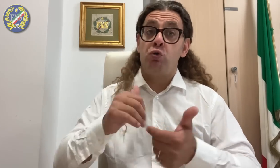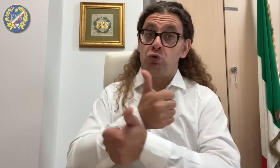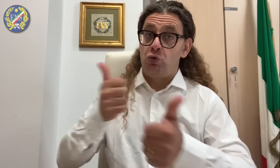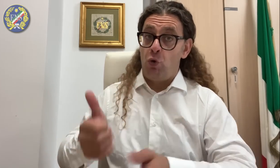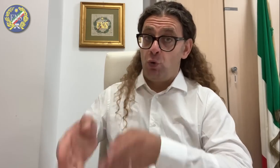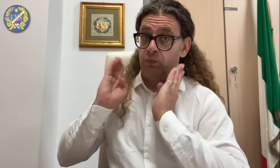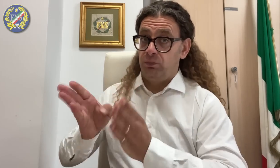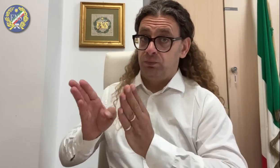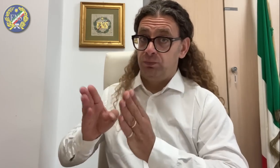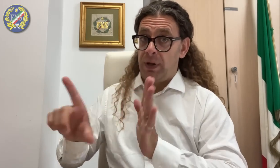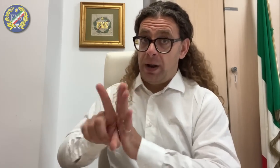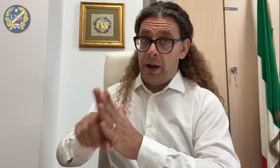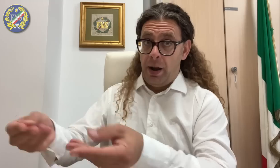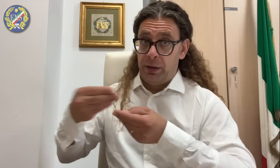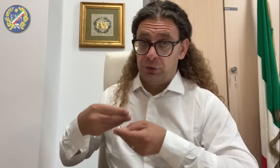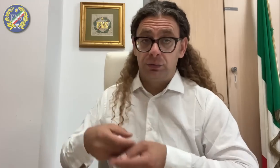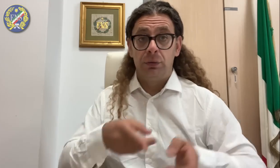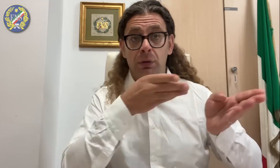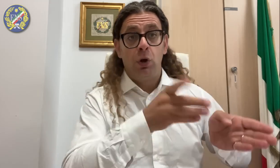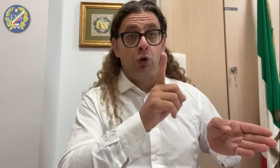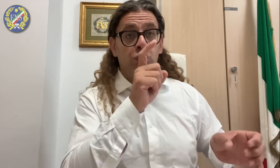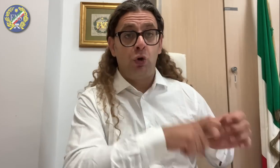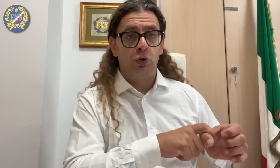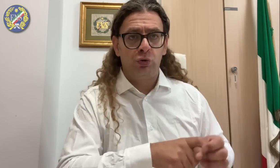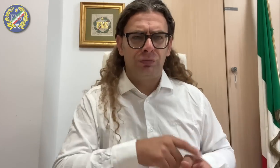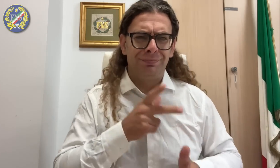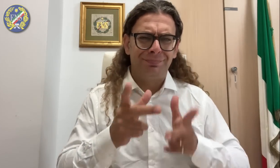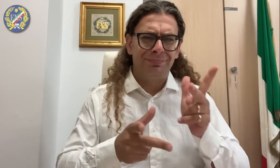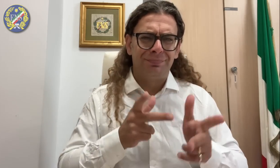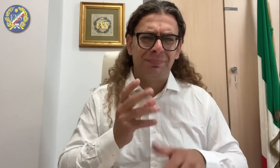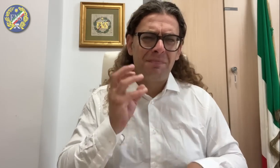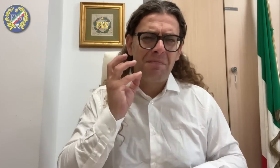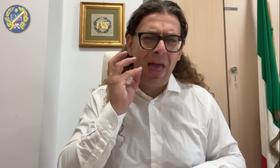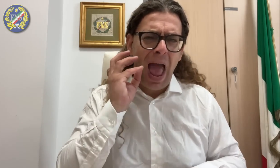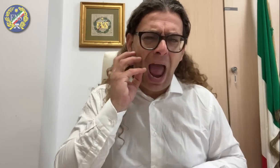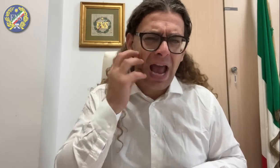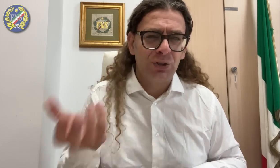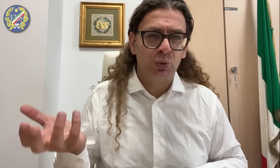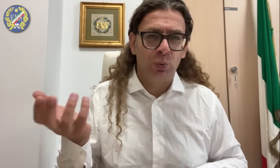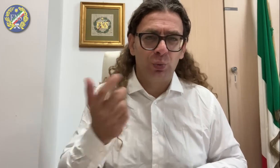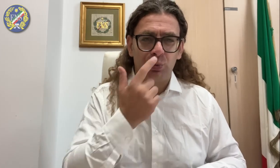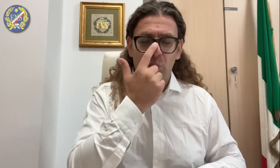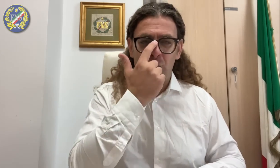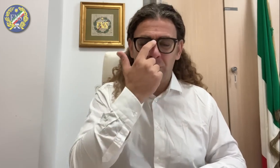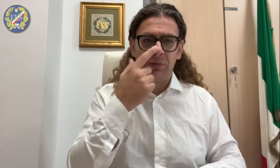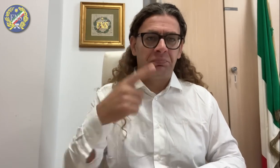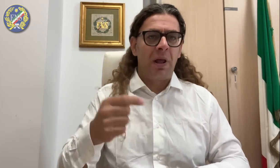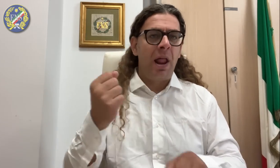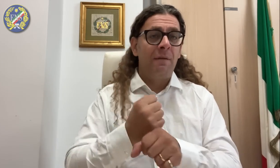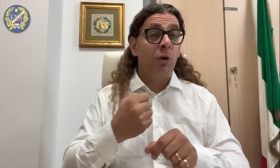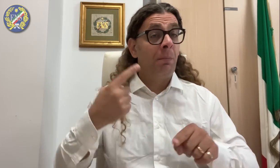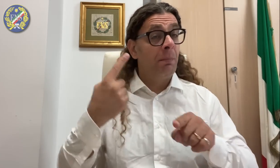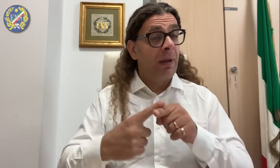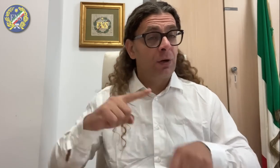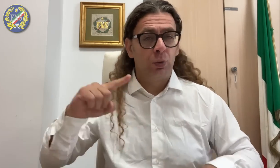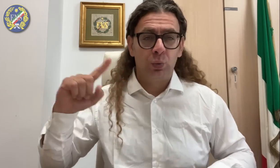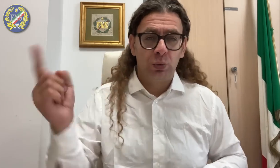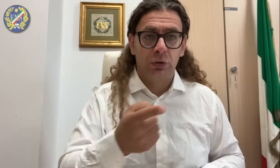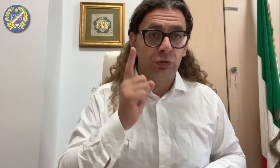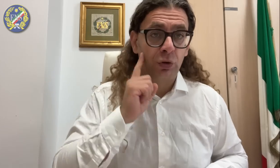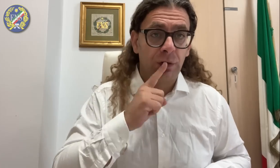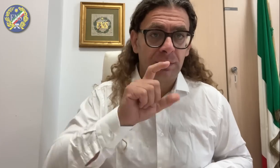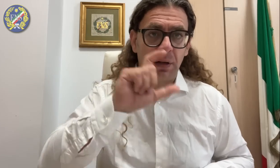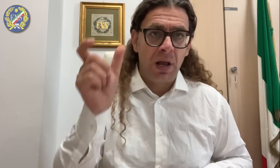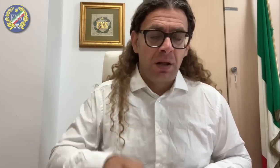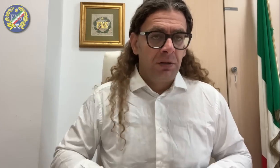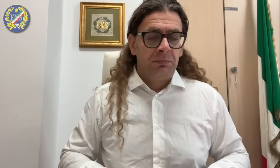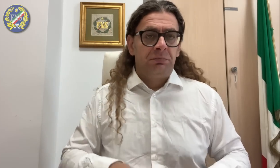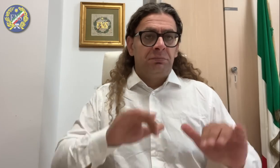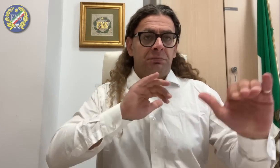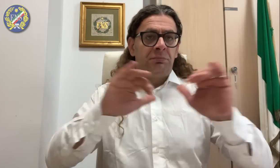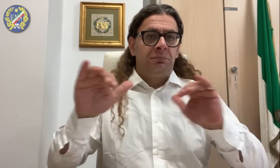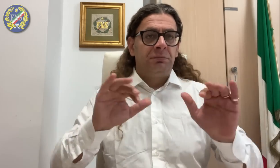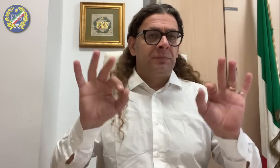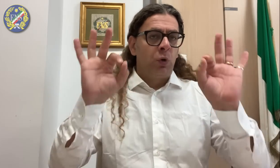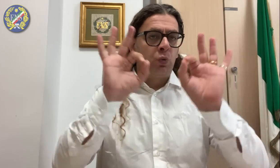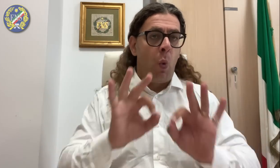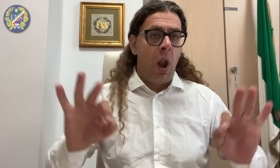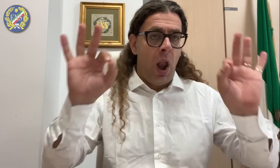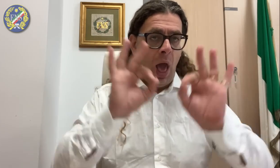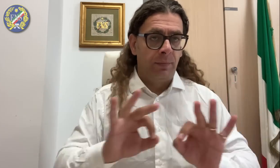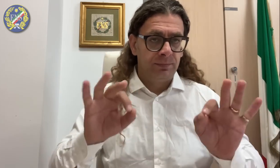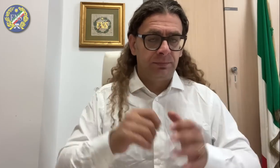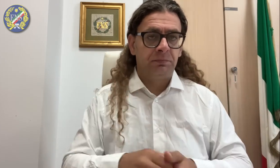Sarebbe assurdo se le leggi fossero in favore solo dei soci ENS. Noi lavoriamo per tutti i sordi italiani, non c’è una differenziazione.